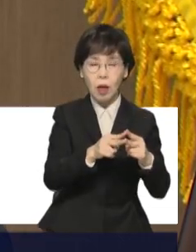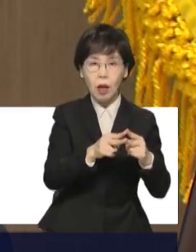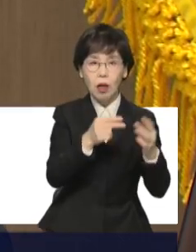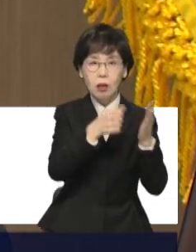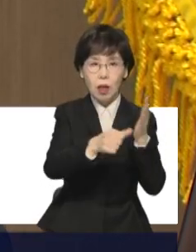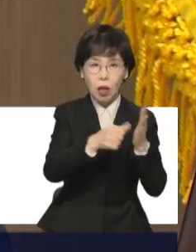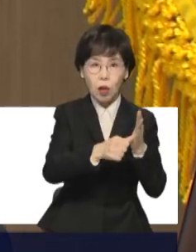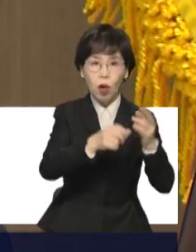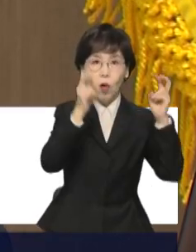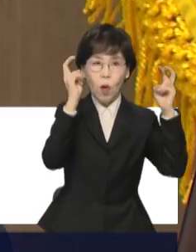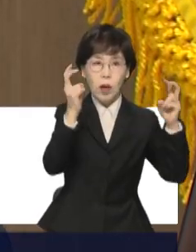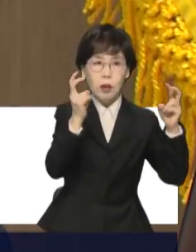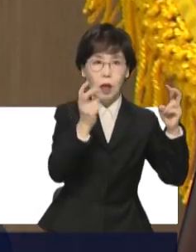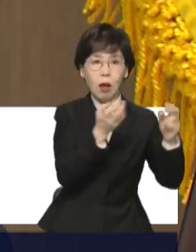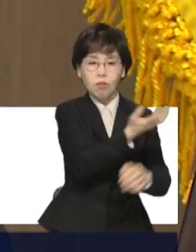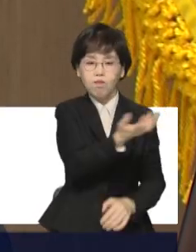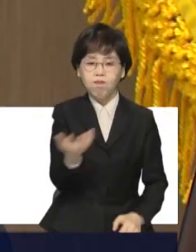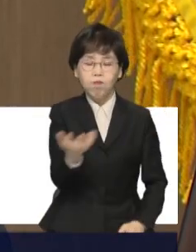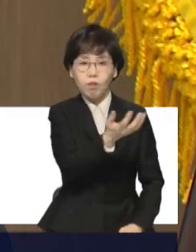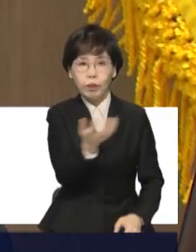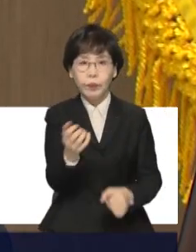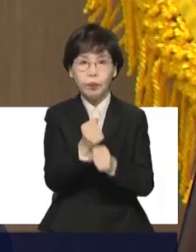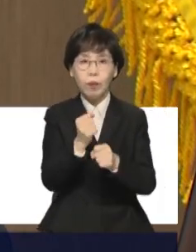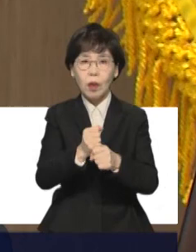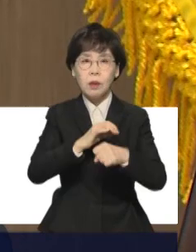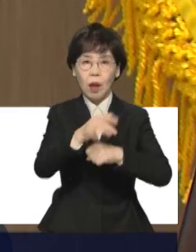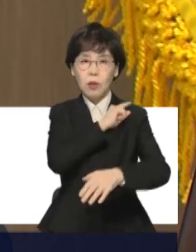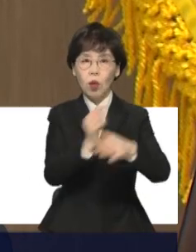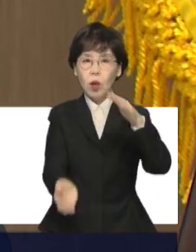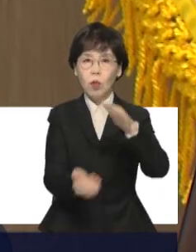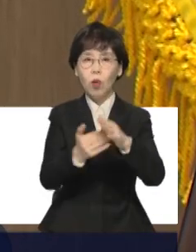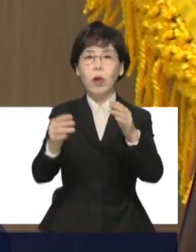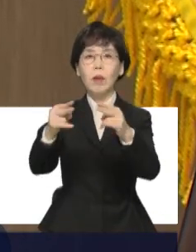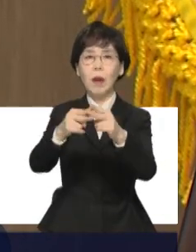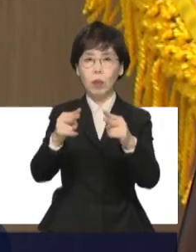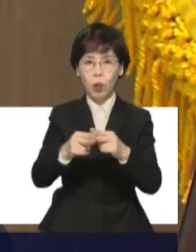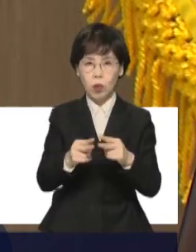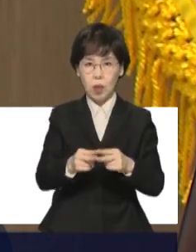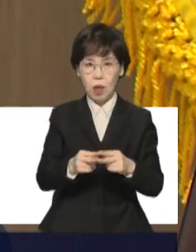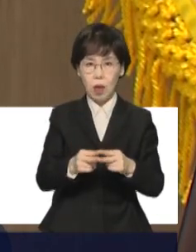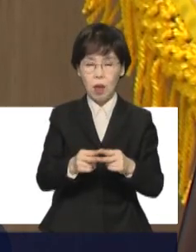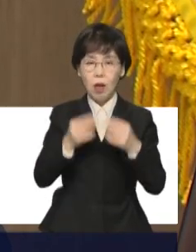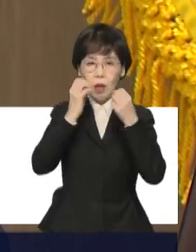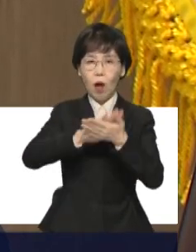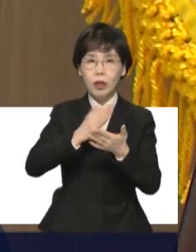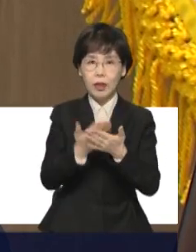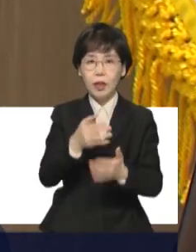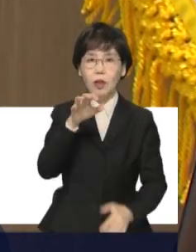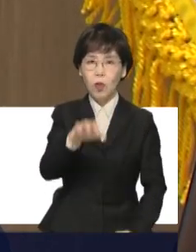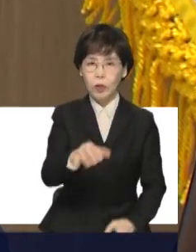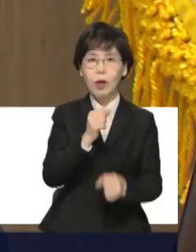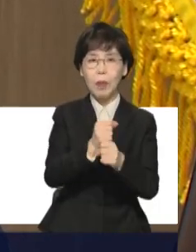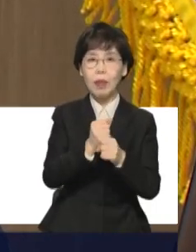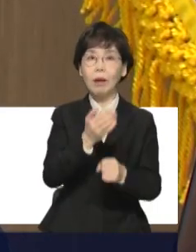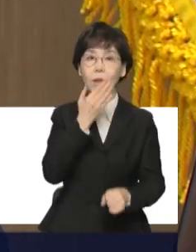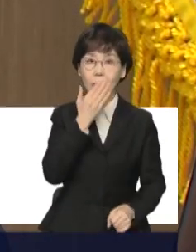업체들을 대거 유치함으로써 세계 최고의 반도체 첨단혁신기지를 이룰 수 있습니다.